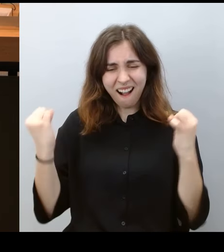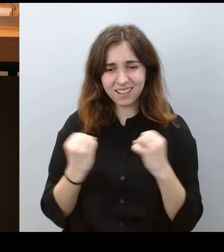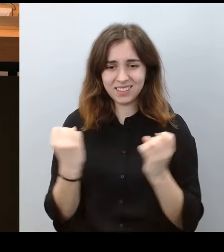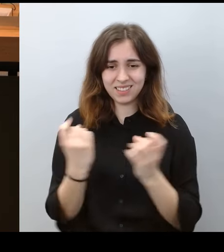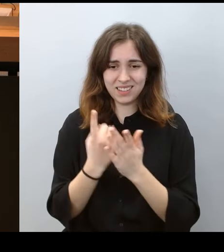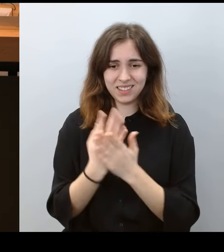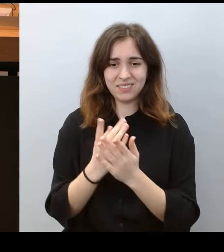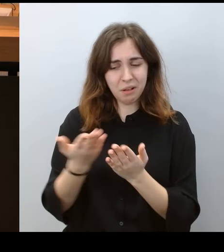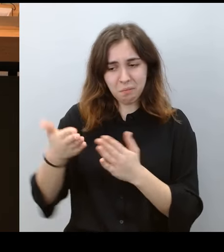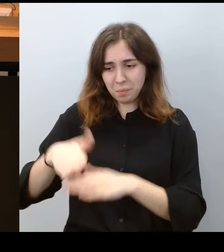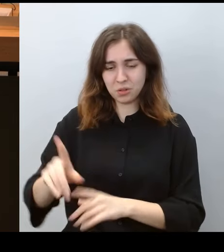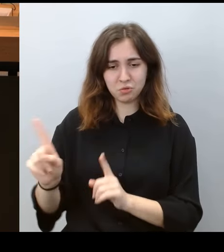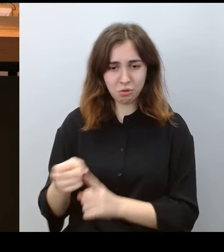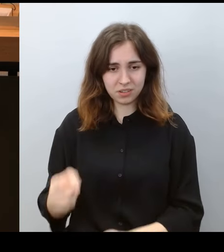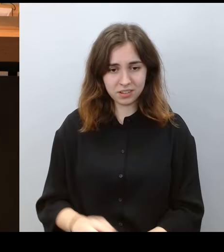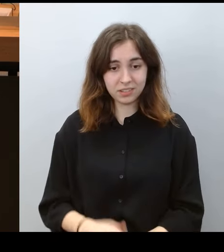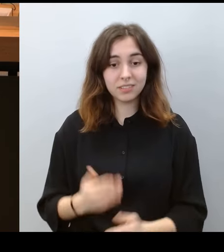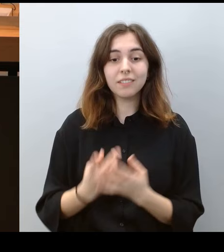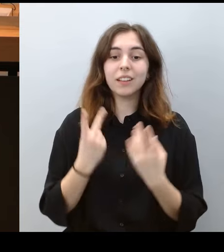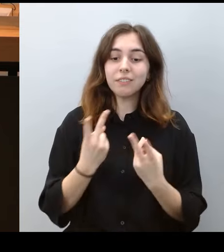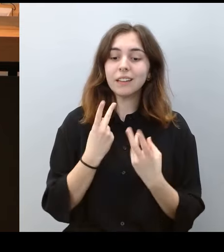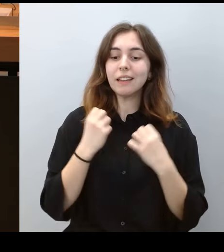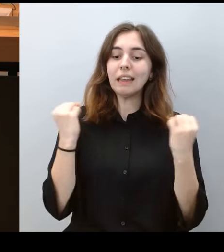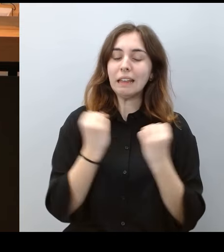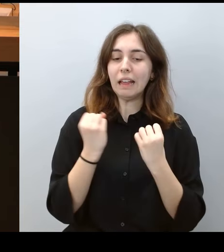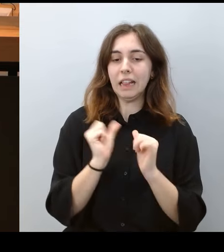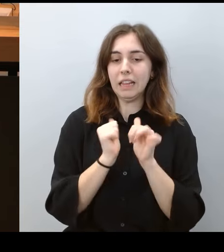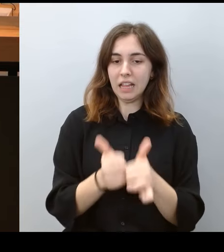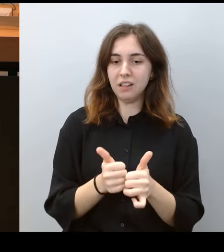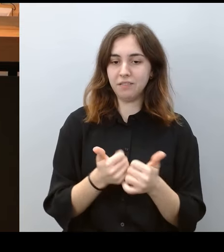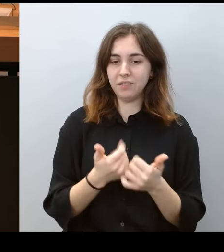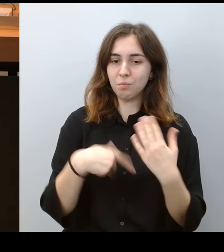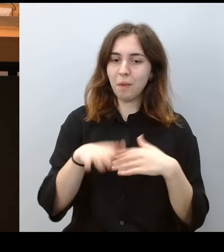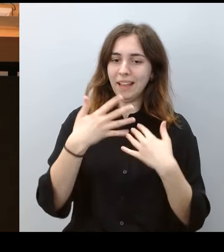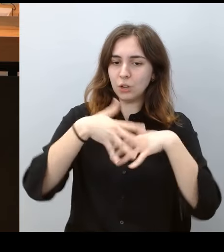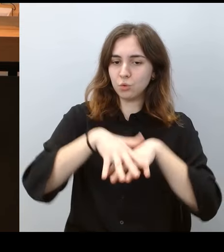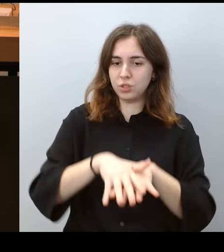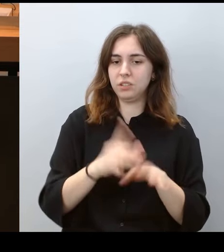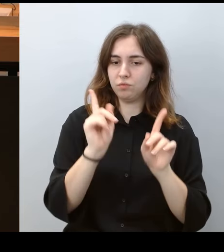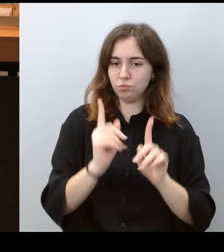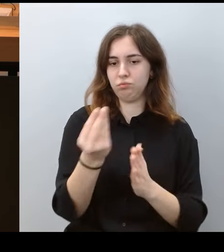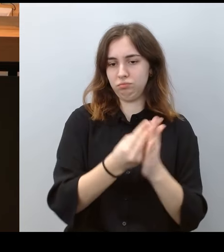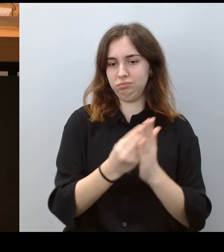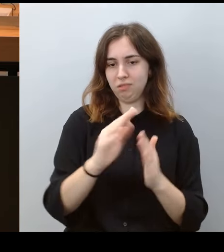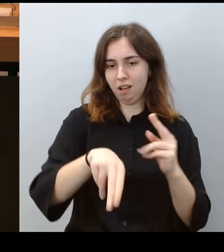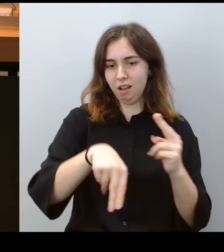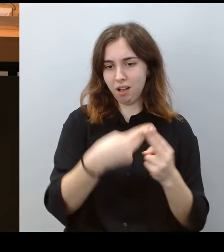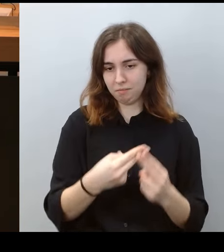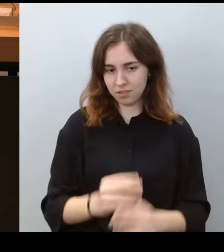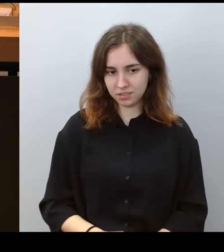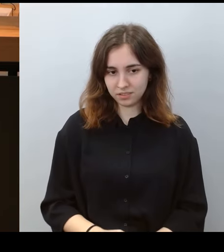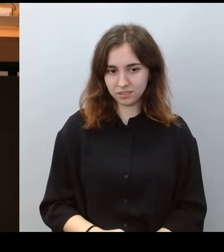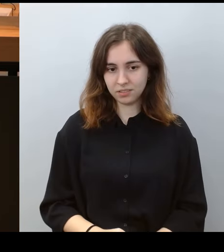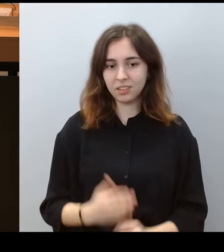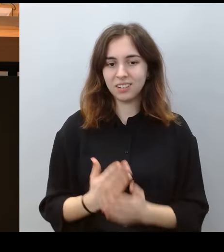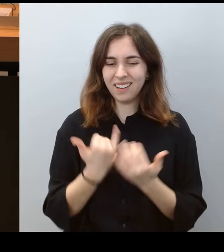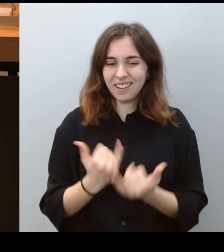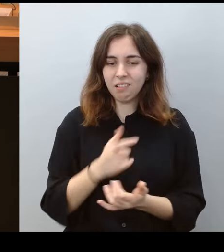und niemanden ausschließt. Eine Verantwortung, jetzt alles dafür zu tun, dass Obdachlose im Rollstuhl Wärme und Schutz bekommen,